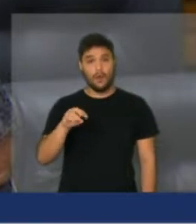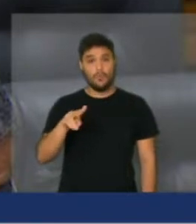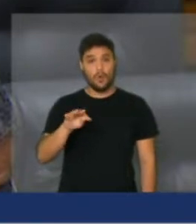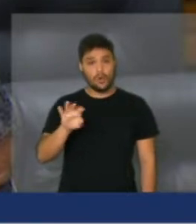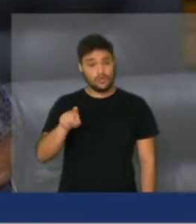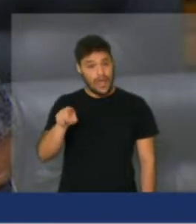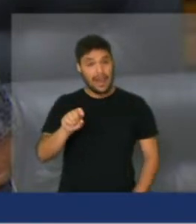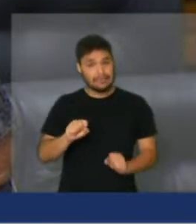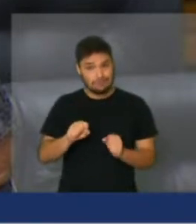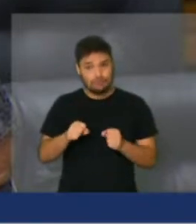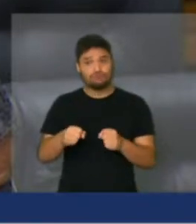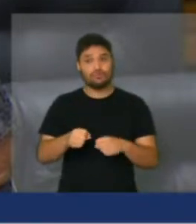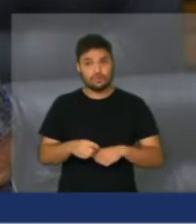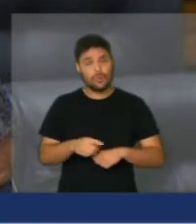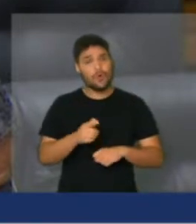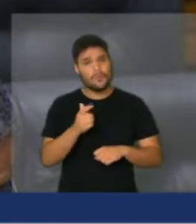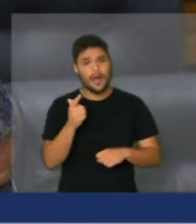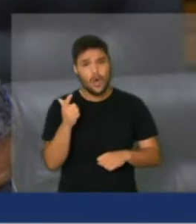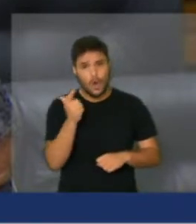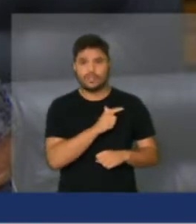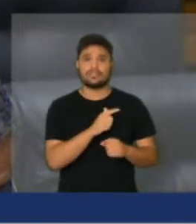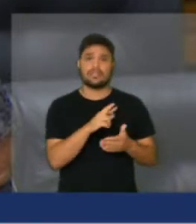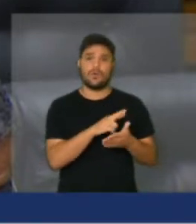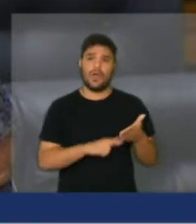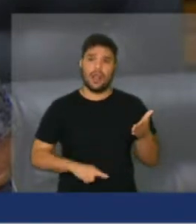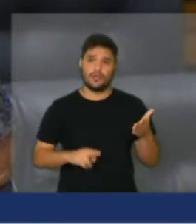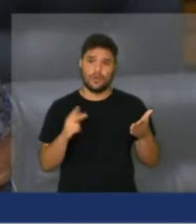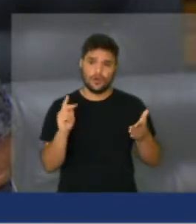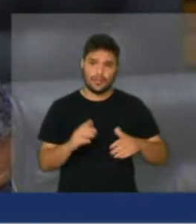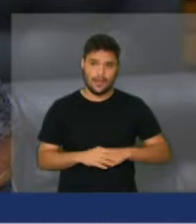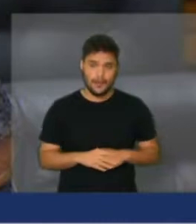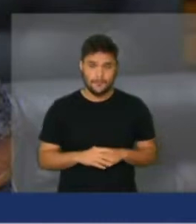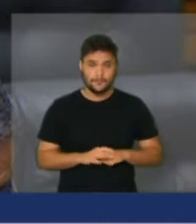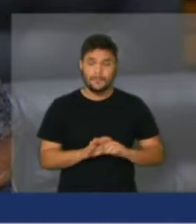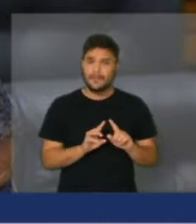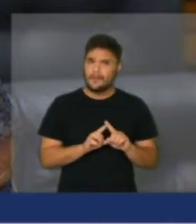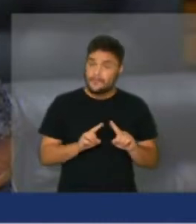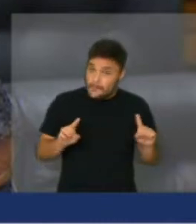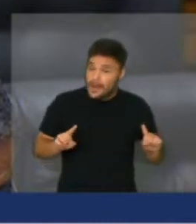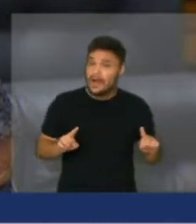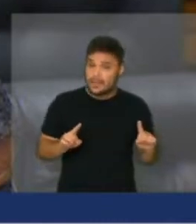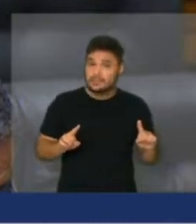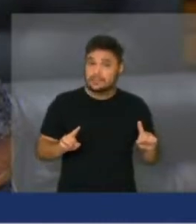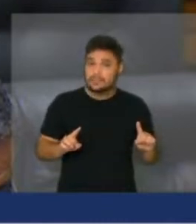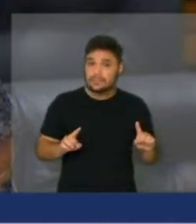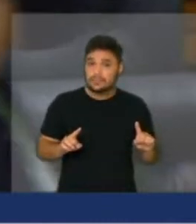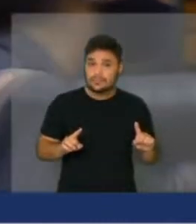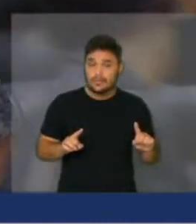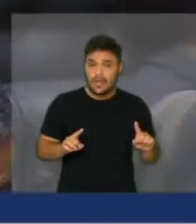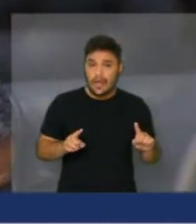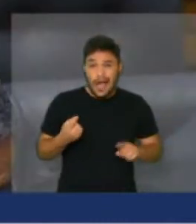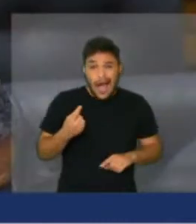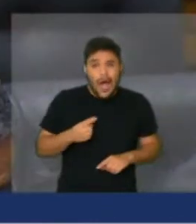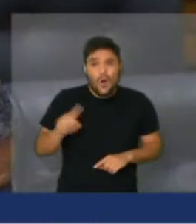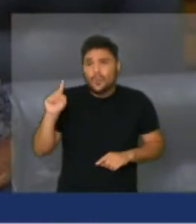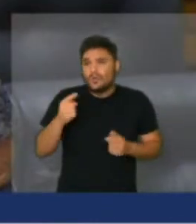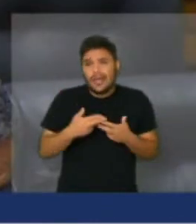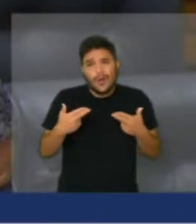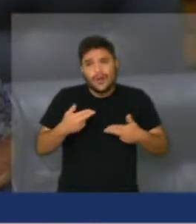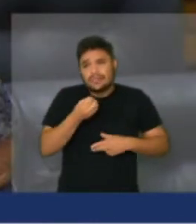RELATÓRIO DELA. ACONTECE QUE A ÚNICA COISA BOA QUE TERIA NO PROJETO E QUE CONSTA INCLUSIVE NO RELATÓRIO DA